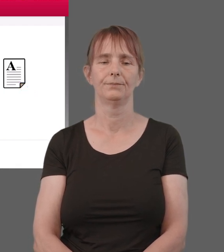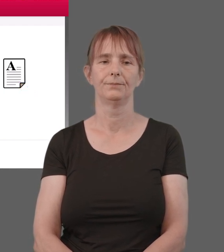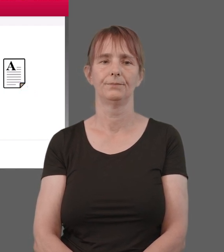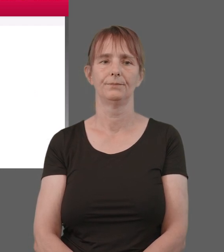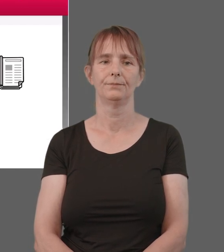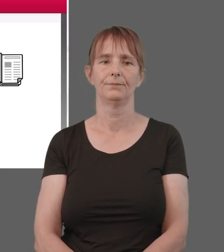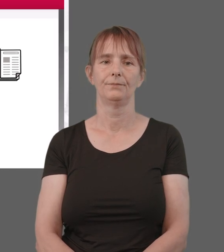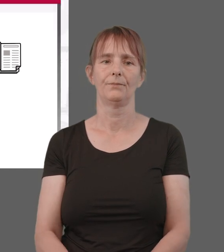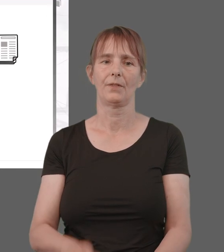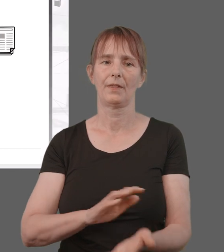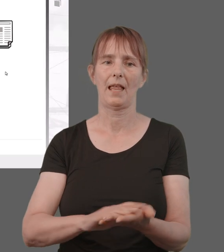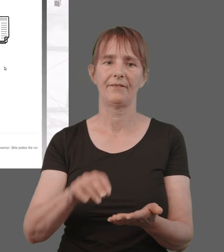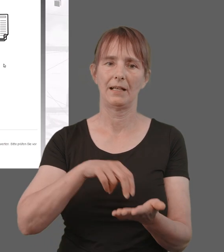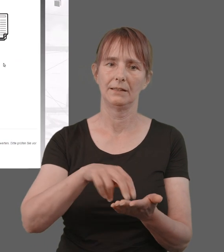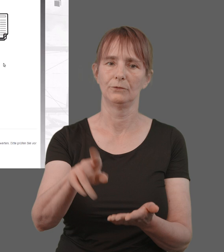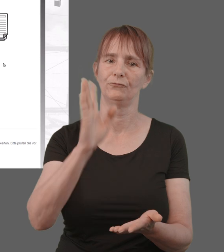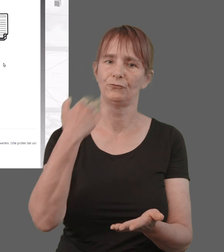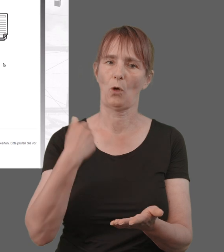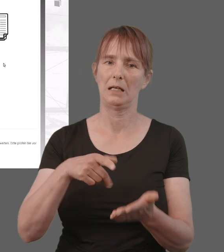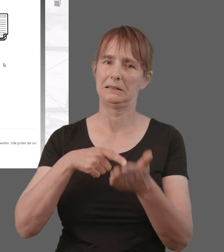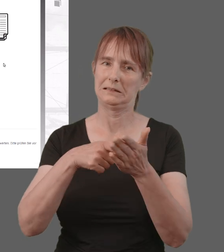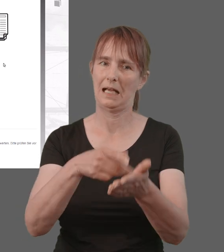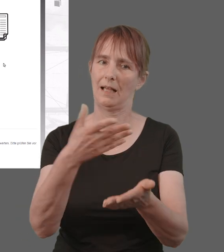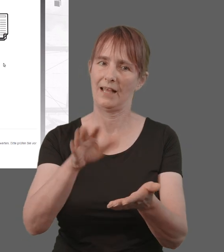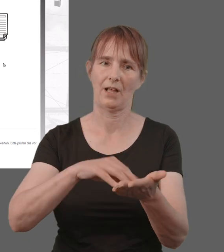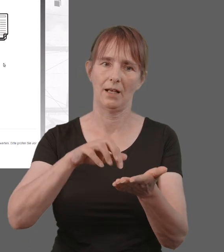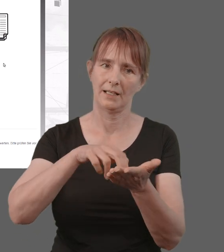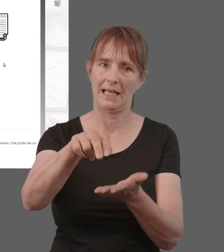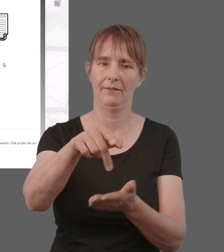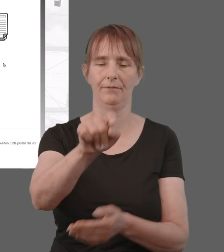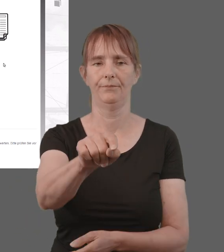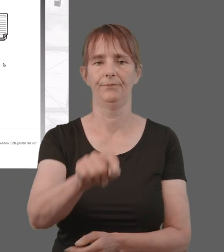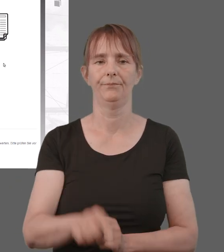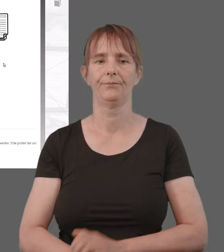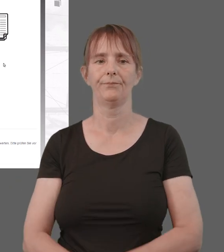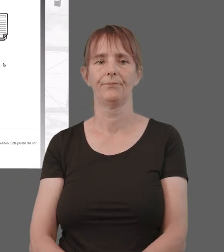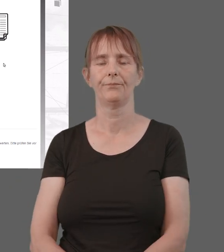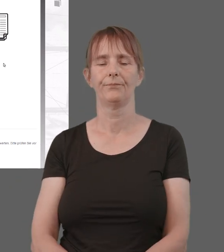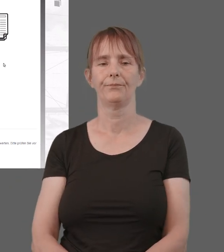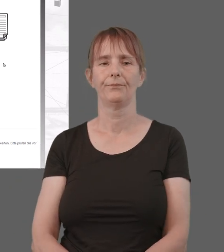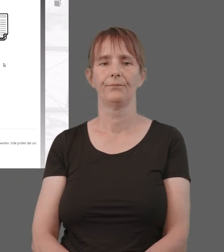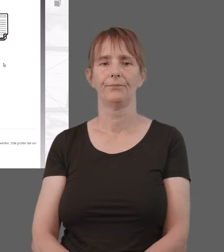somit sind wir wieder am Ausgangspunkt von unserem vorherigen Beispiel zur Kopienbestellung. Ab hier